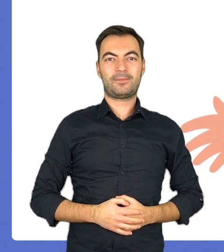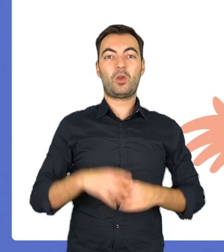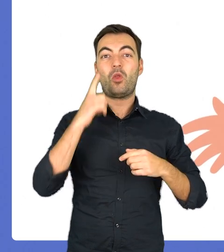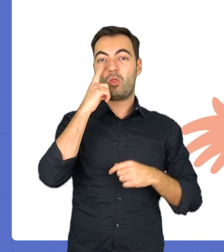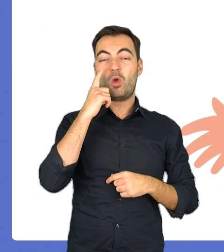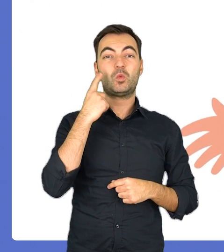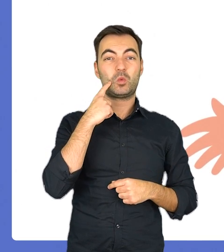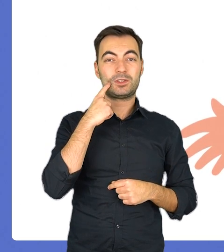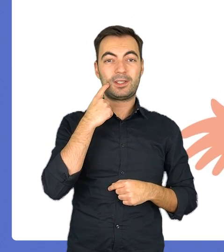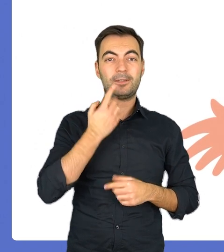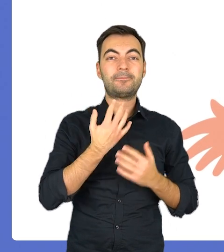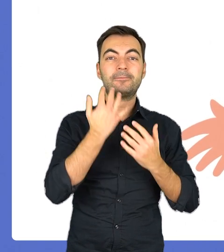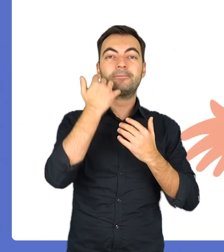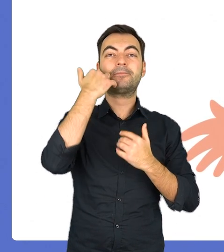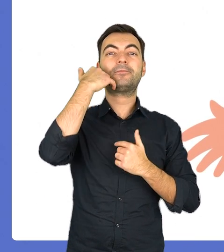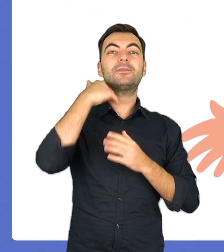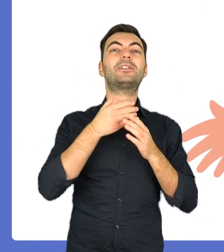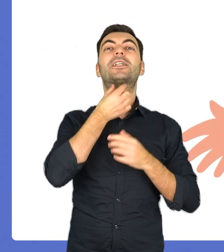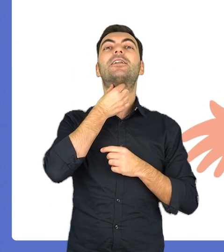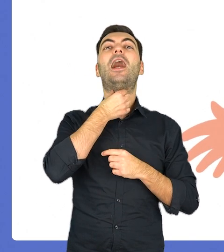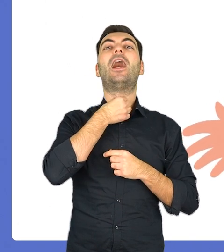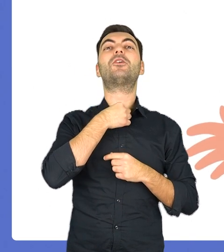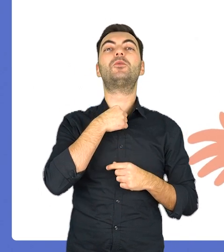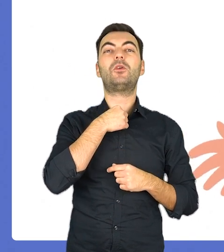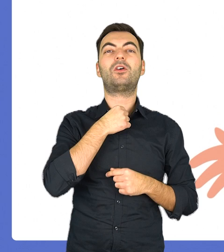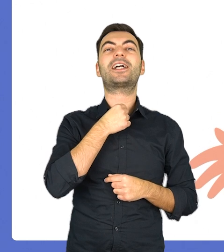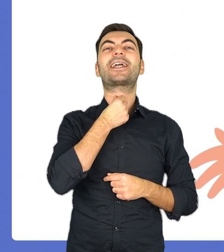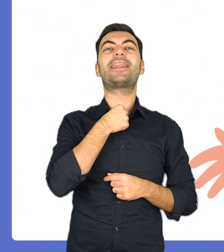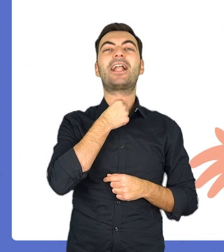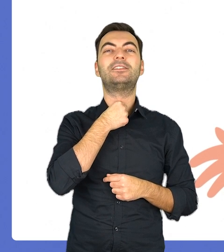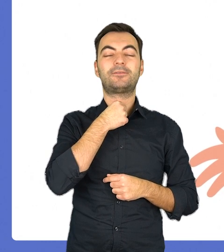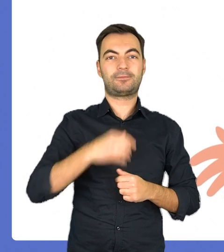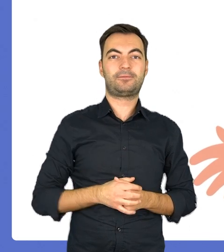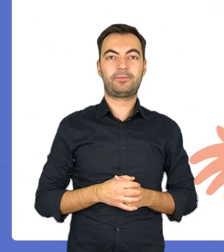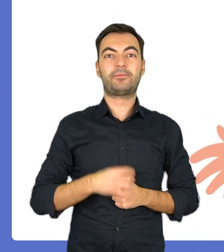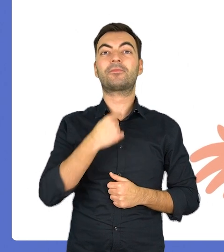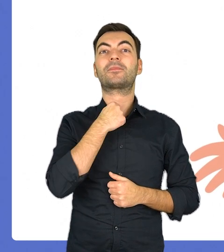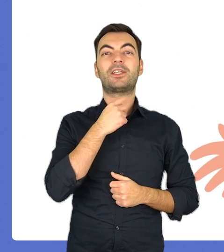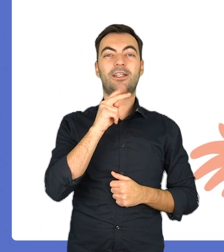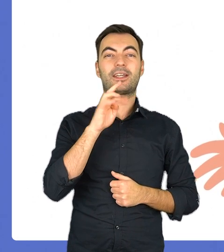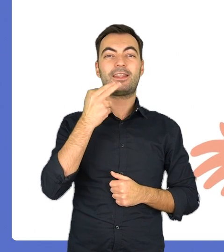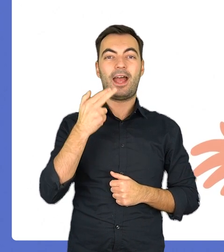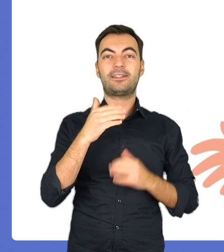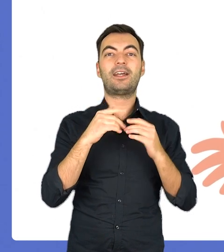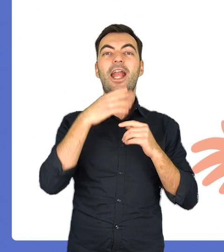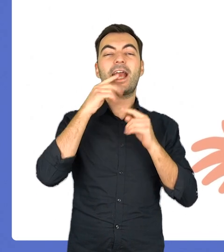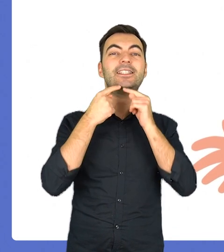Z nosa i z jamy ustnej powietrze poprzez gardło kieruje się do krtani. Znajduje się ona tuż za językiem